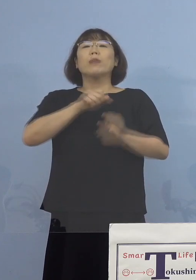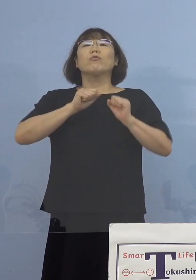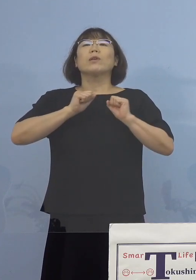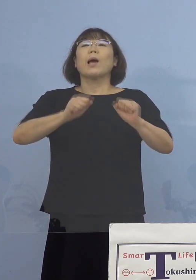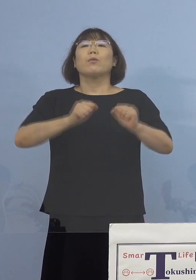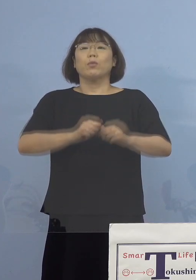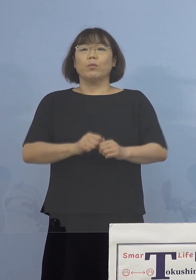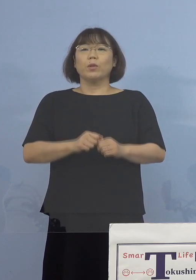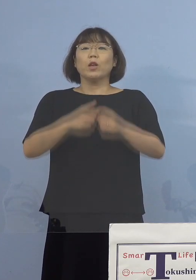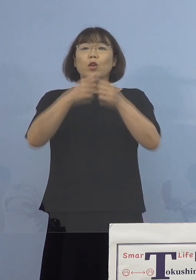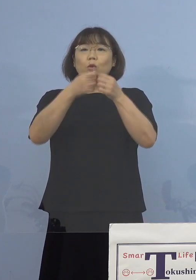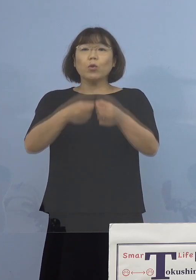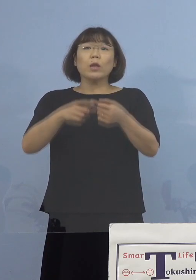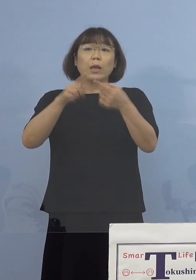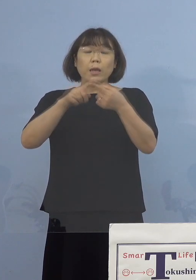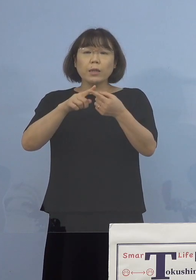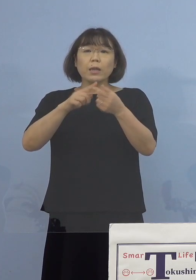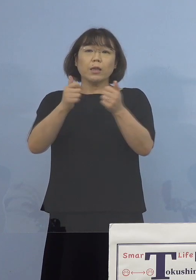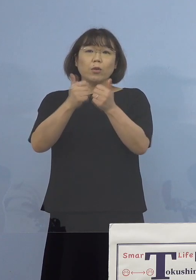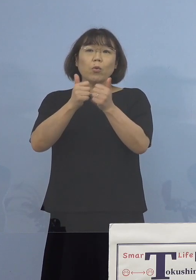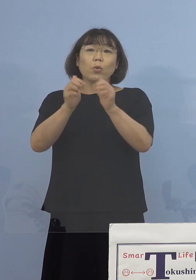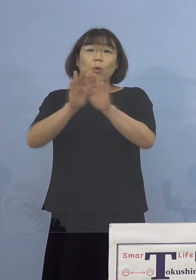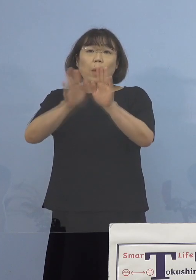具体的に協議に入るんですけれども 前提となりますので